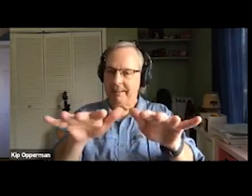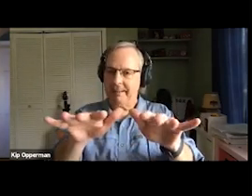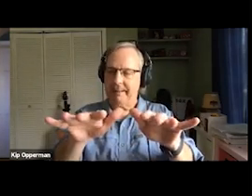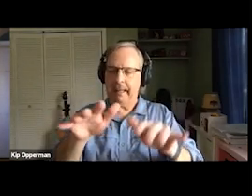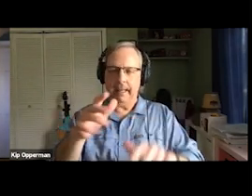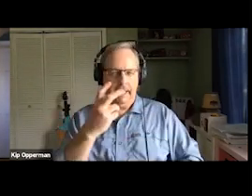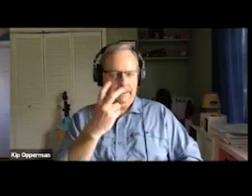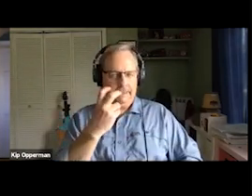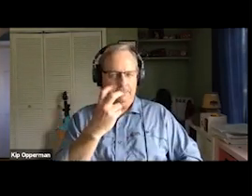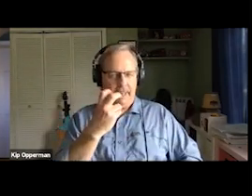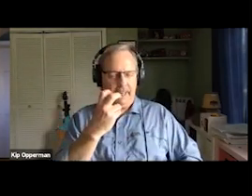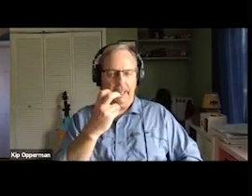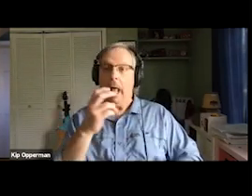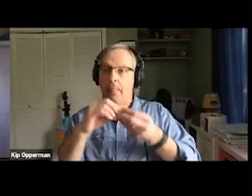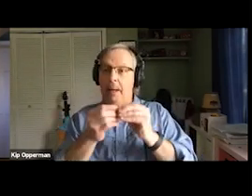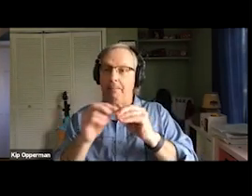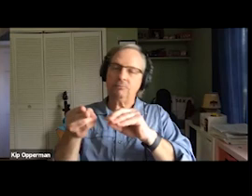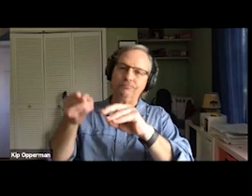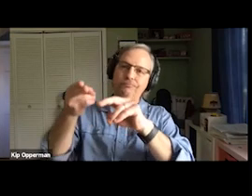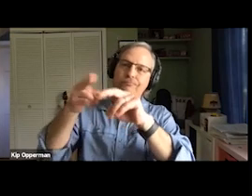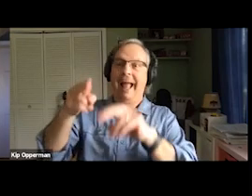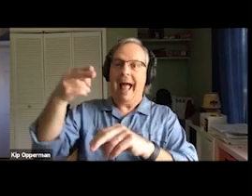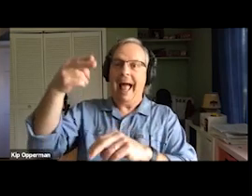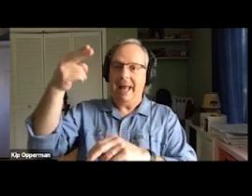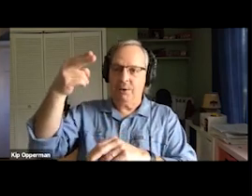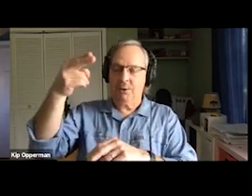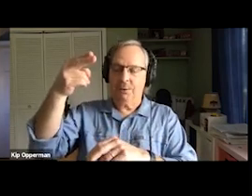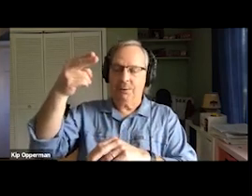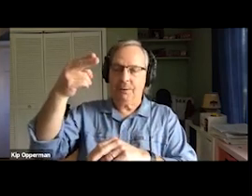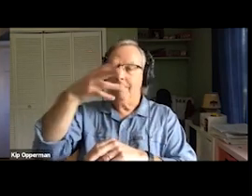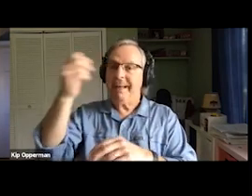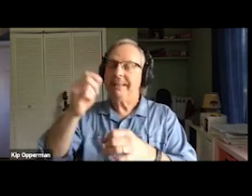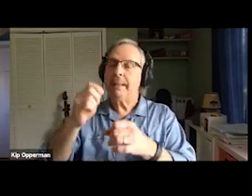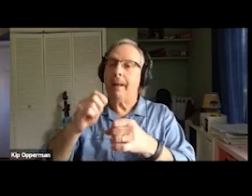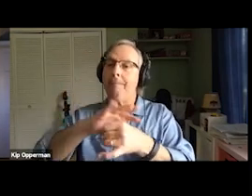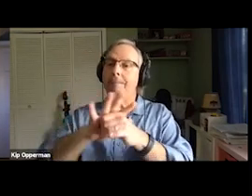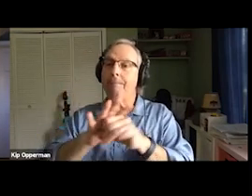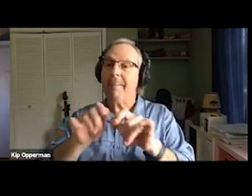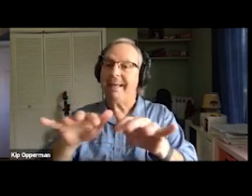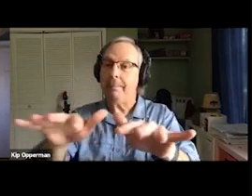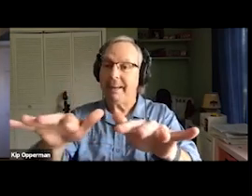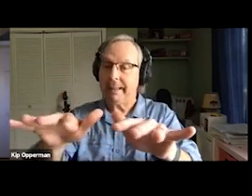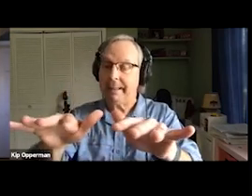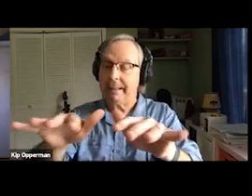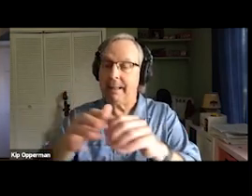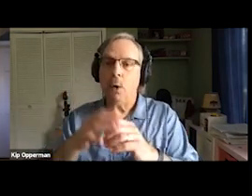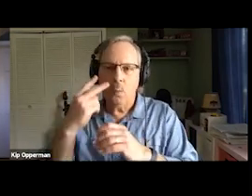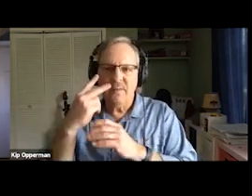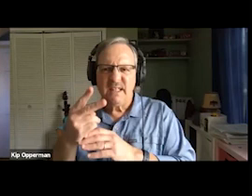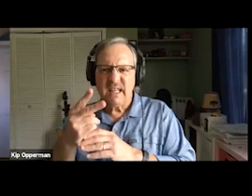que las tasas serían más altas aquí debido a la pandemia. Aunque hemos visto un lado positivo